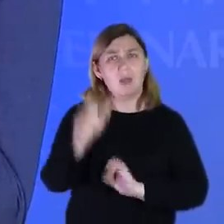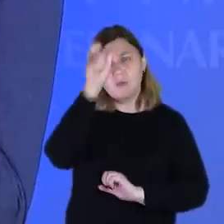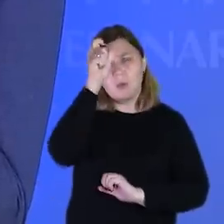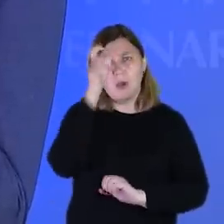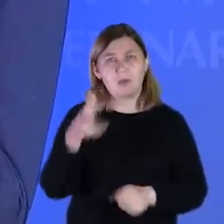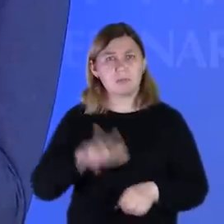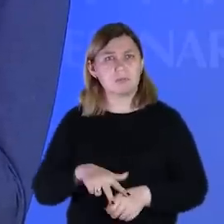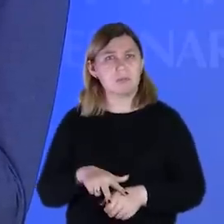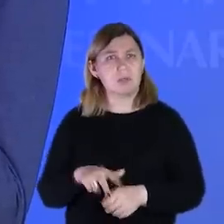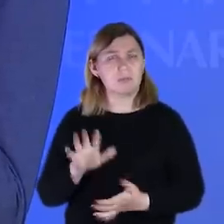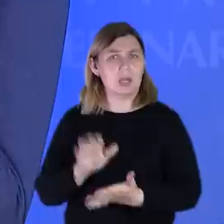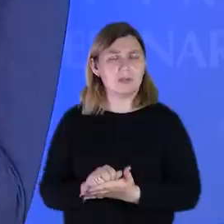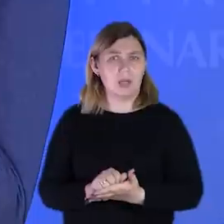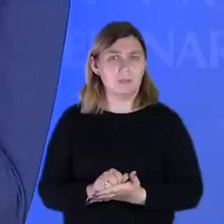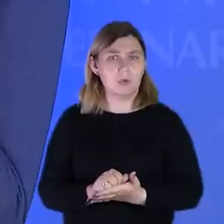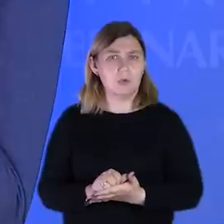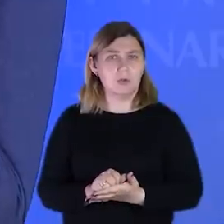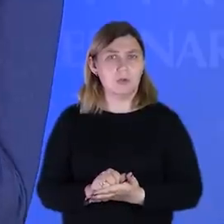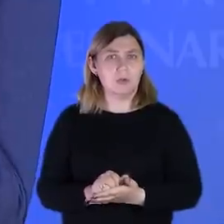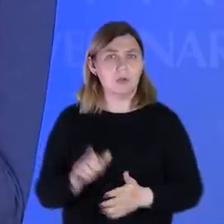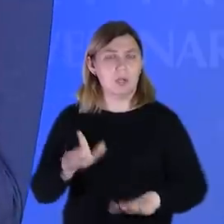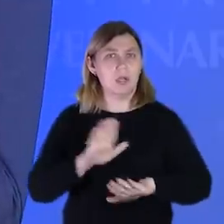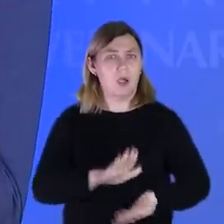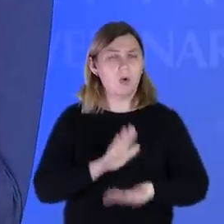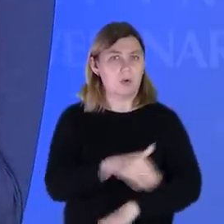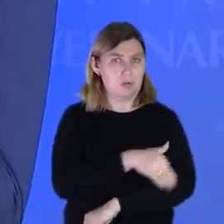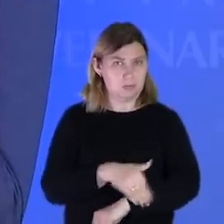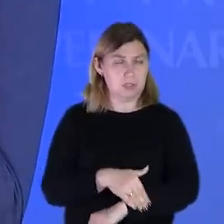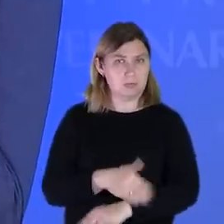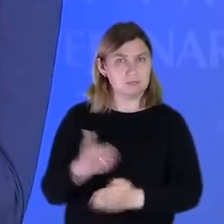który zajmuje się ochroną granicy, czy też